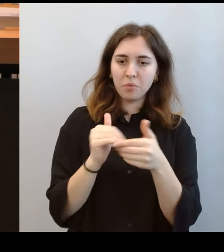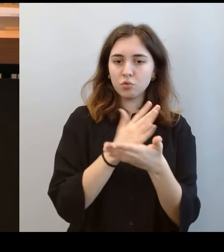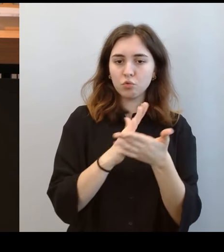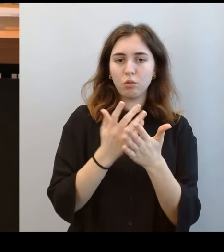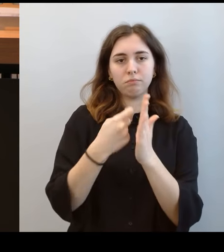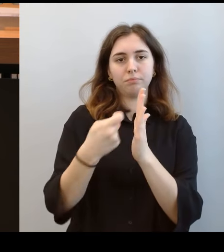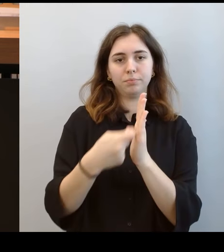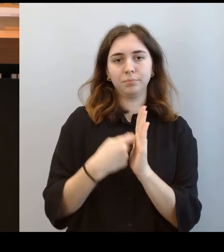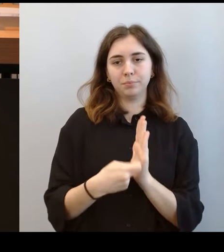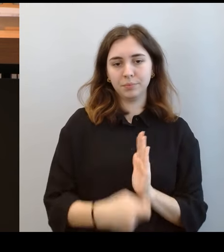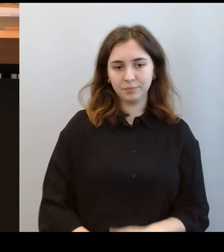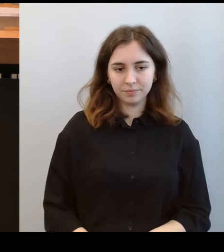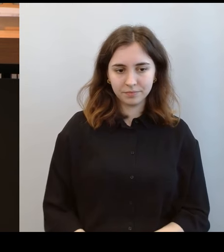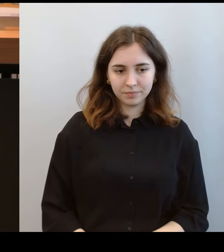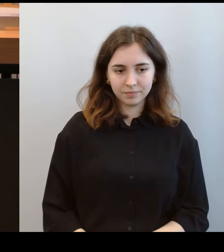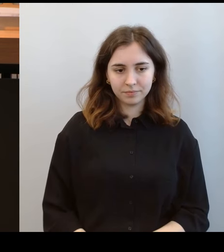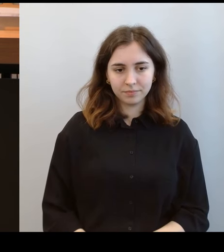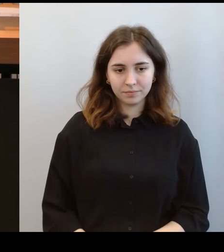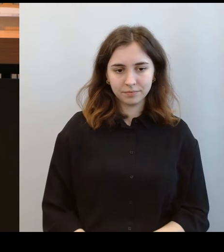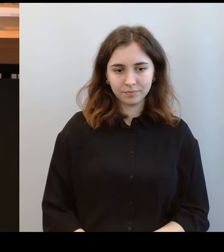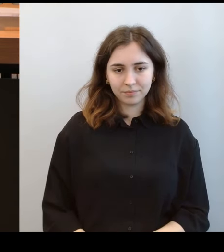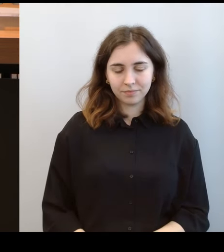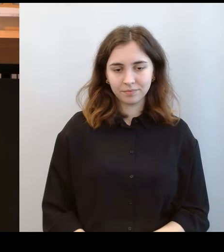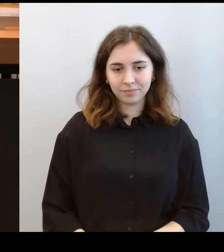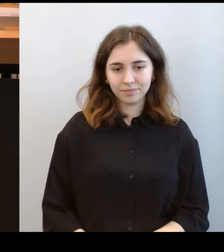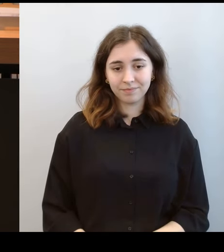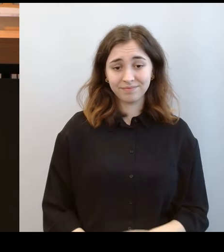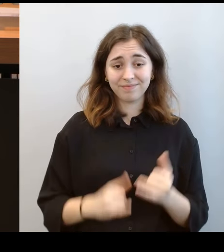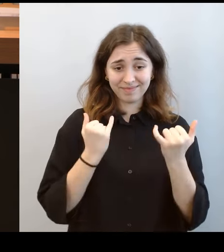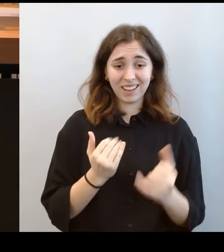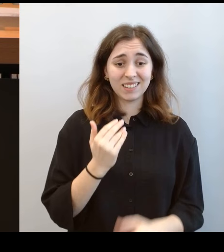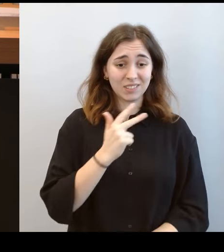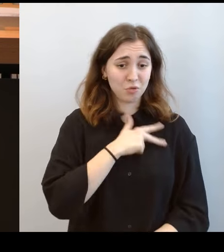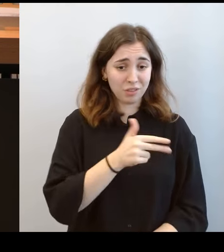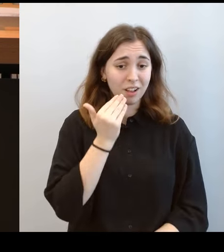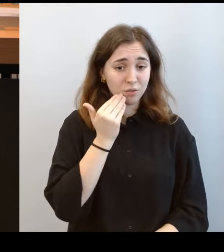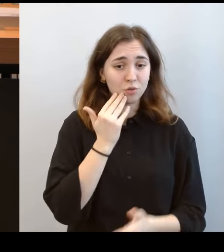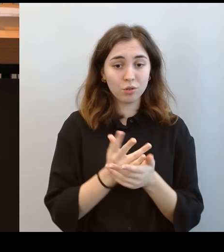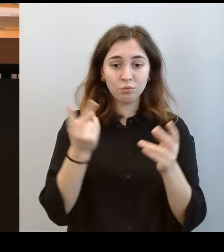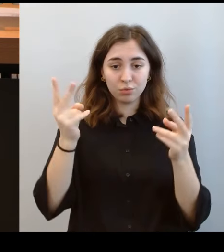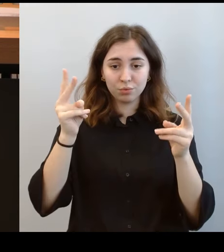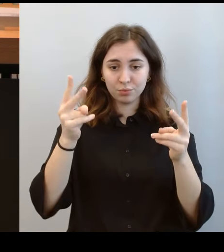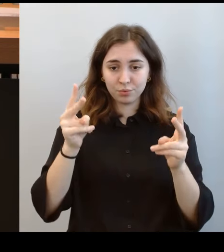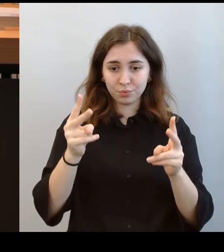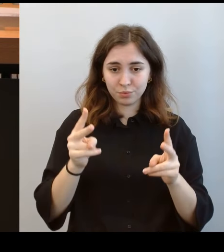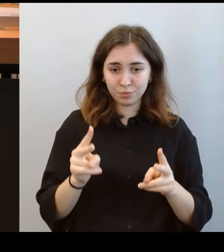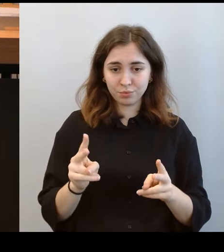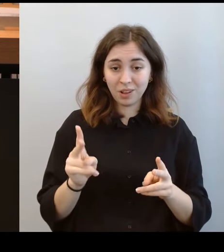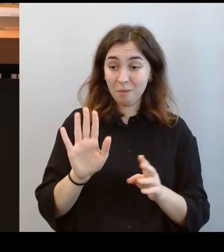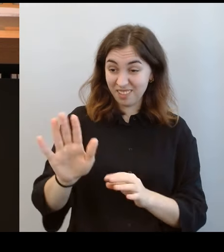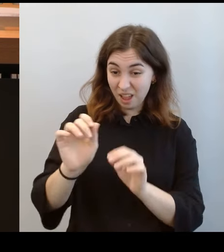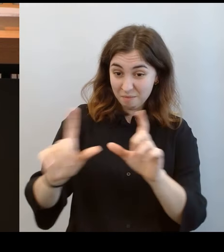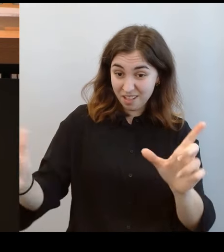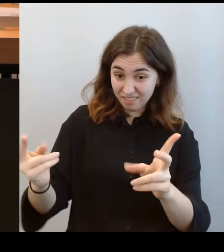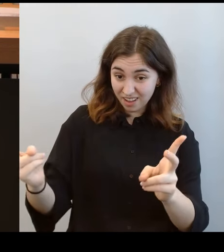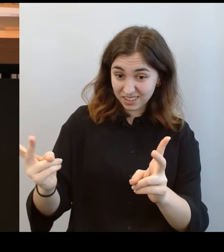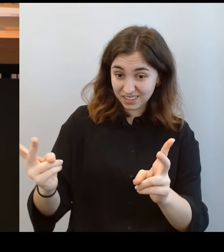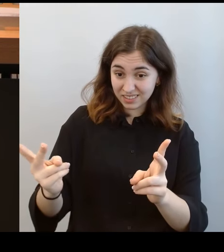Die so schon rückläufigen Sozialwohnungen sollen, wenn es nach ihnen geht, zur Verdrängung der Berliner Bevölkerung beitragen.